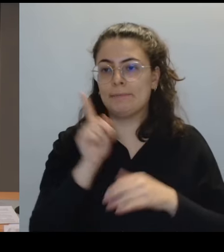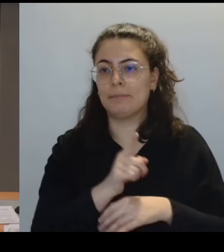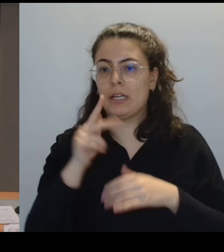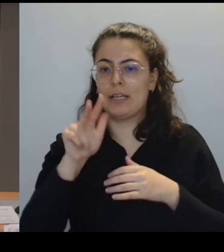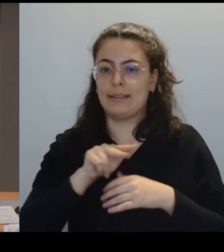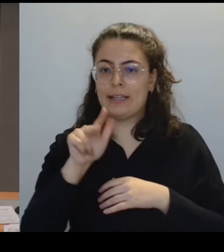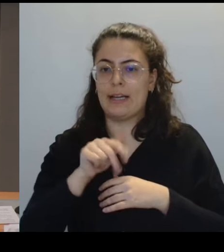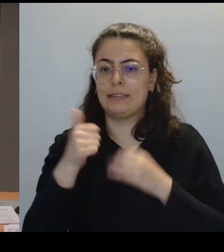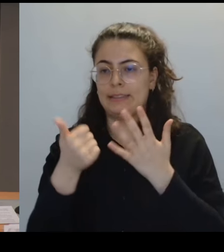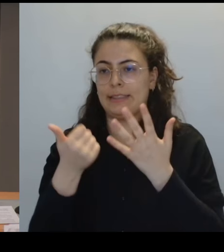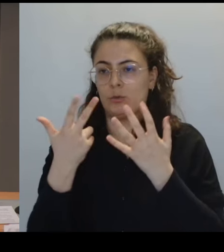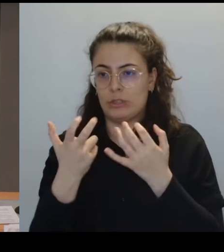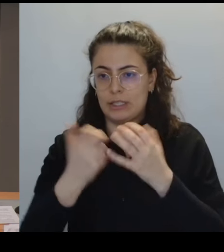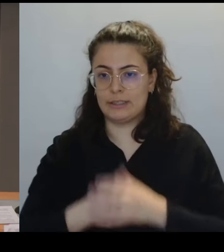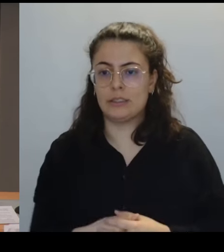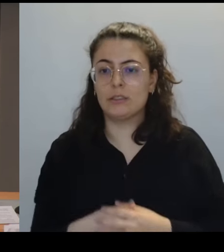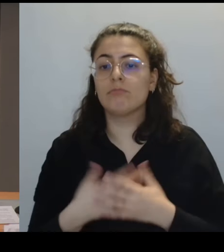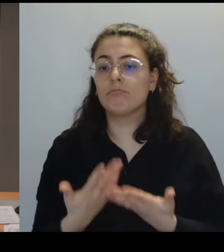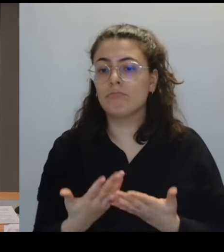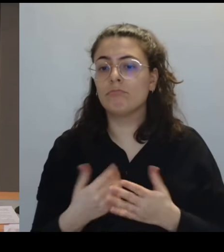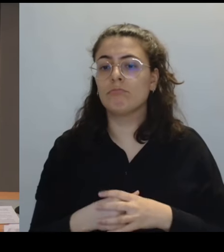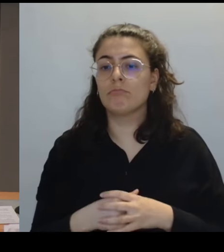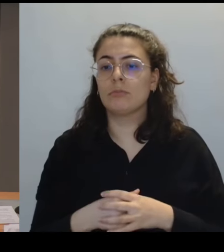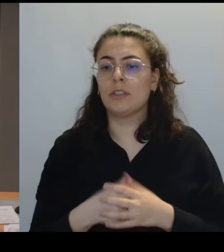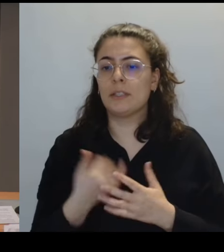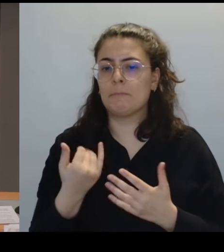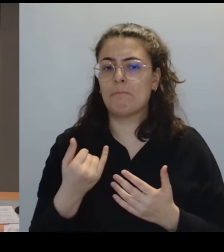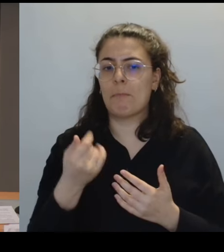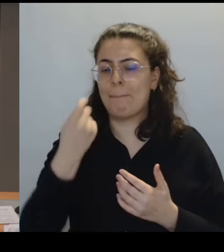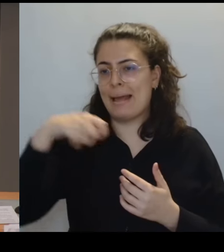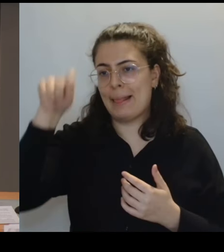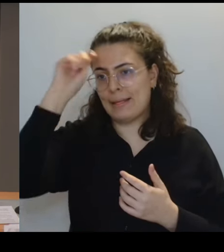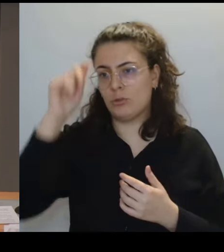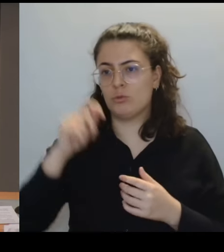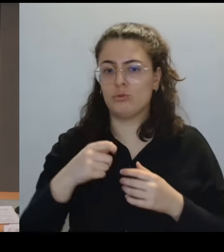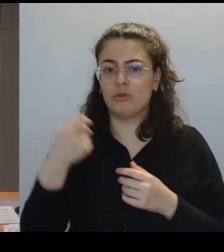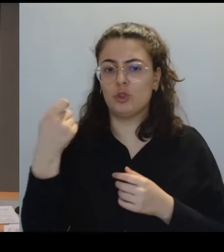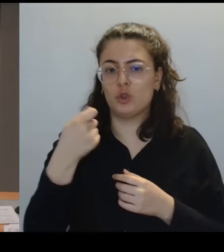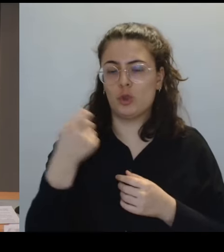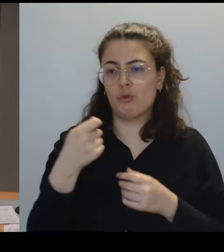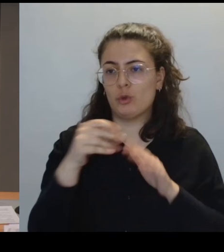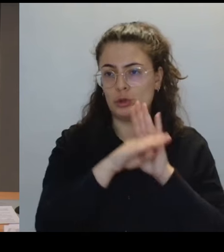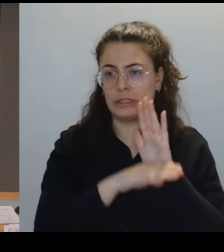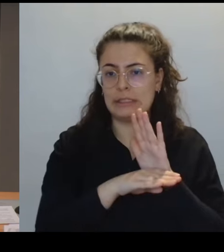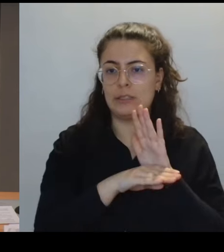Stiftungsgesetzes sowie zur Änderung der Verwaltungsgebührenordnung.